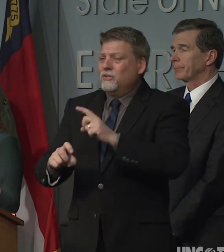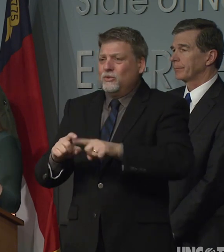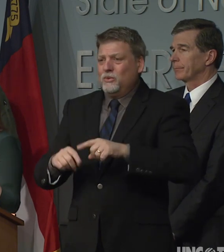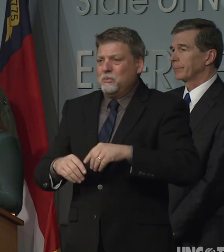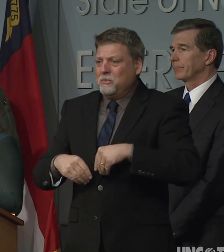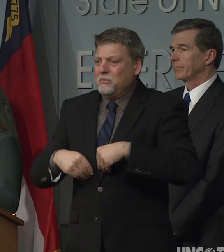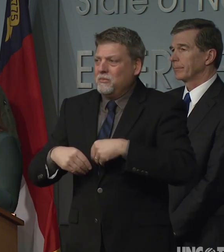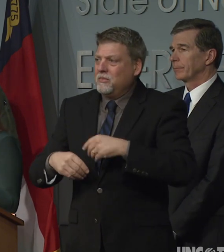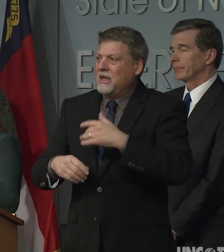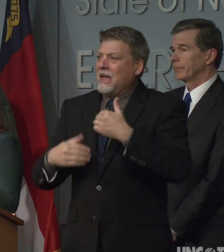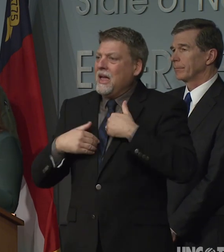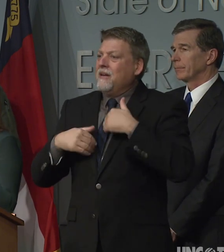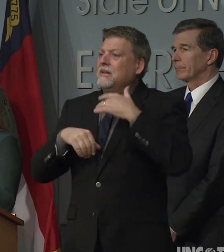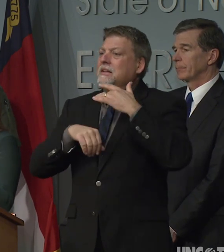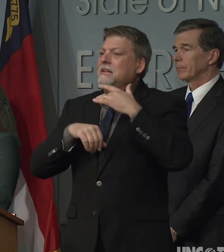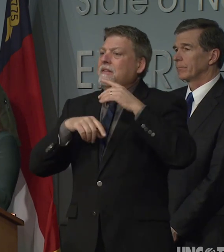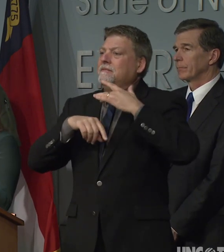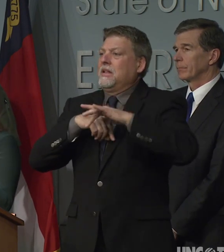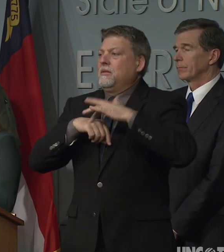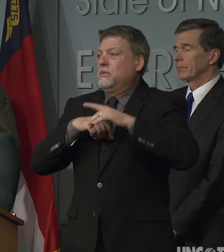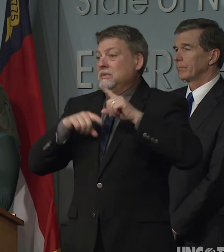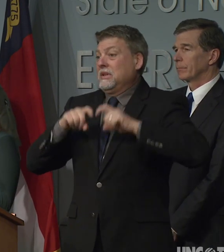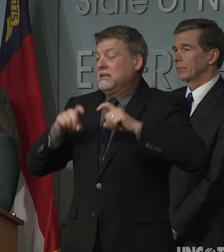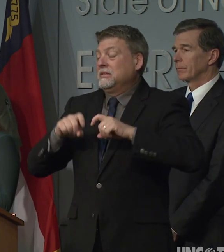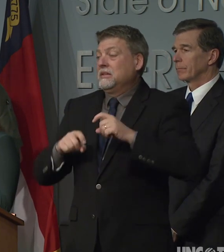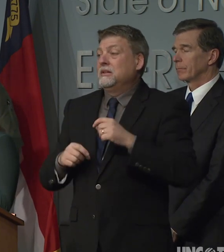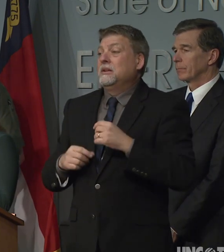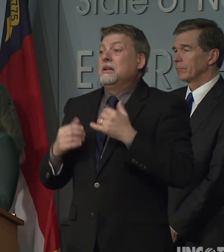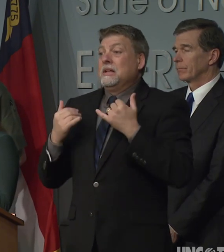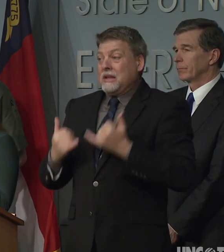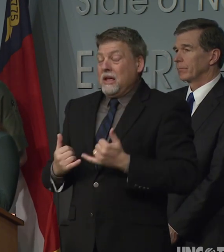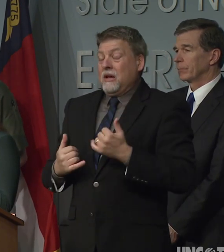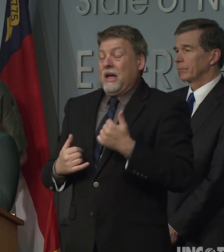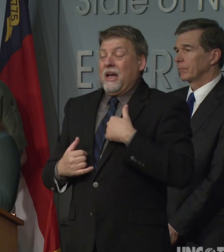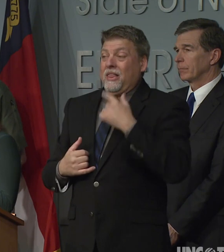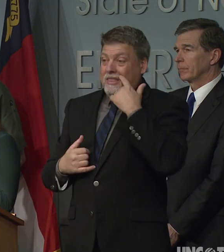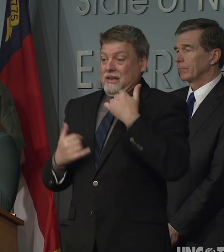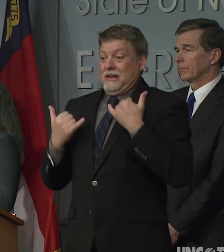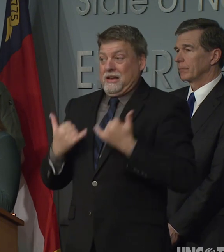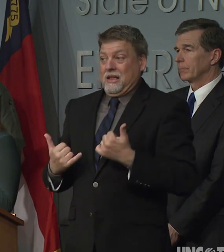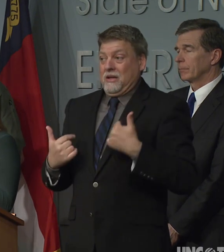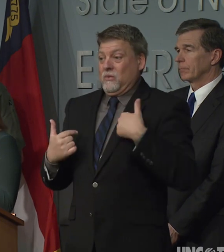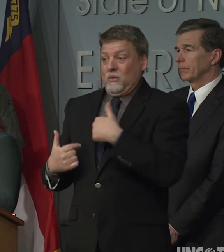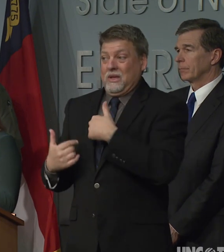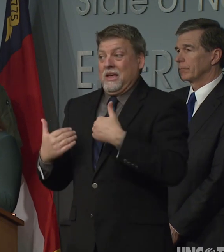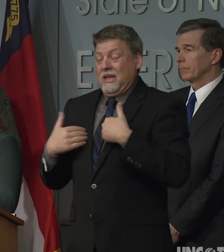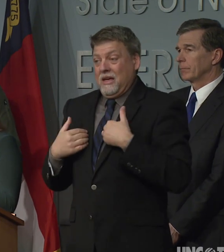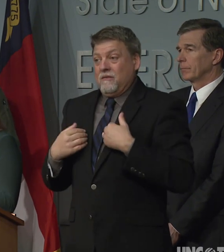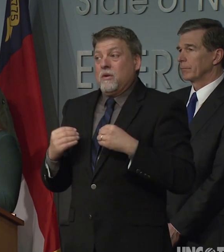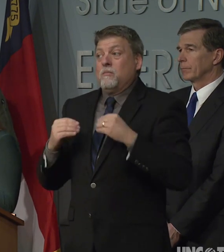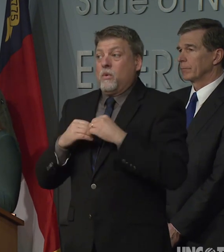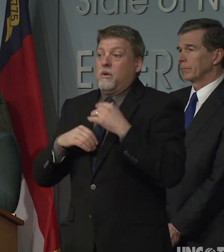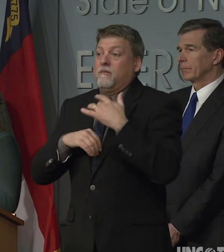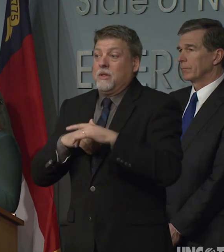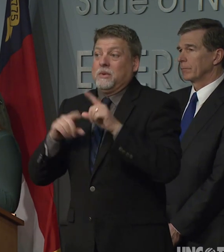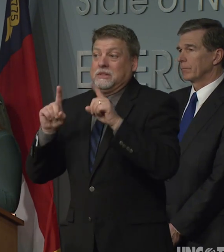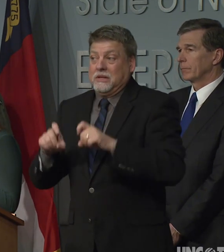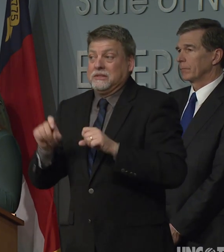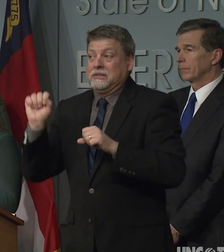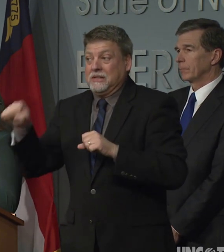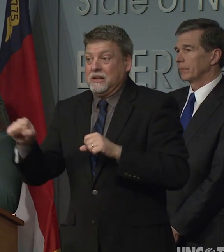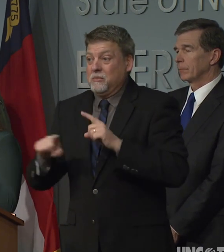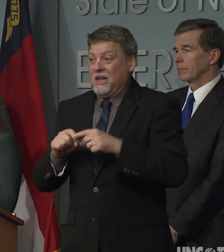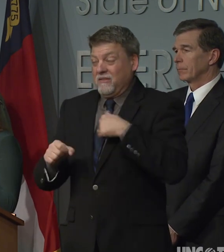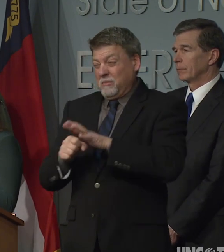están haciendo pruebas, yo siento que nuestra capacidad de pruebas está subiendo y también la han tenemos preocupaciones